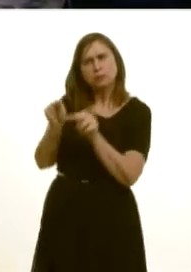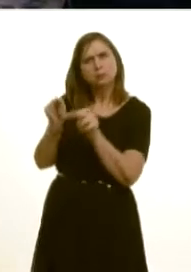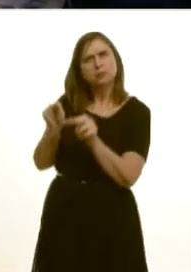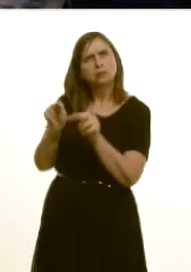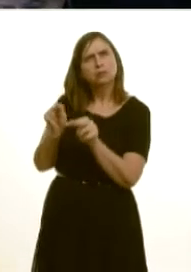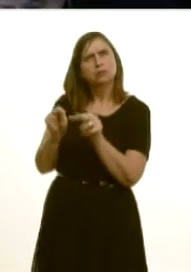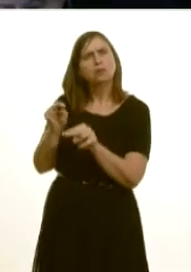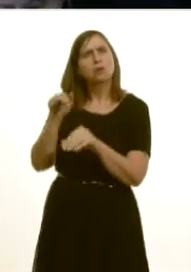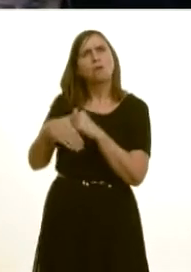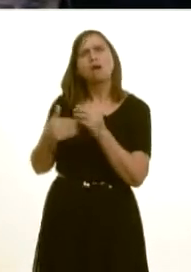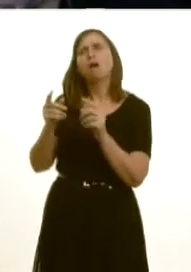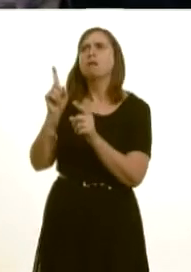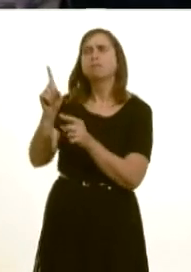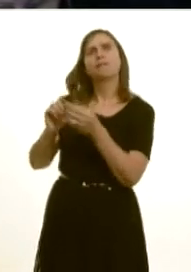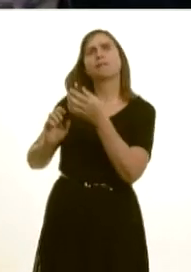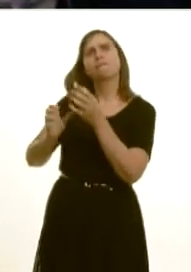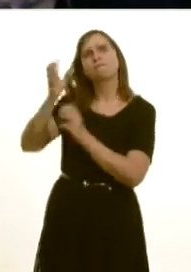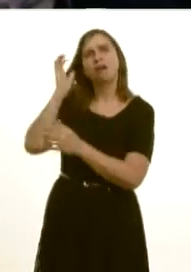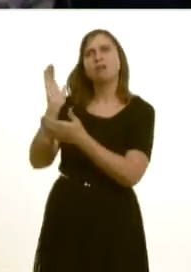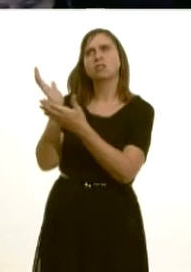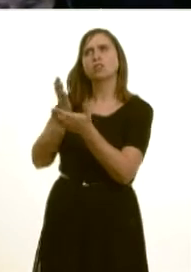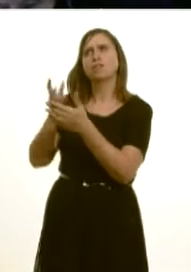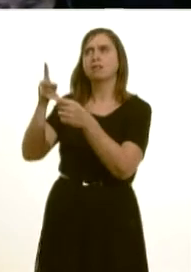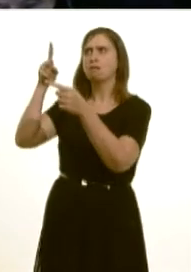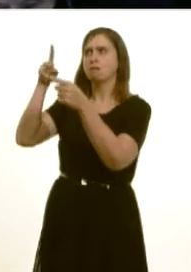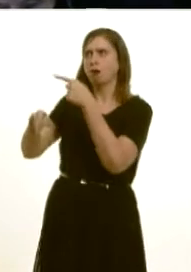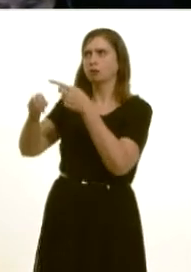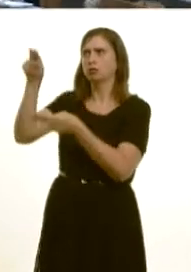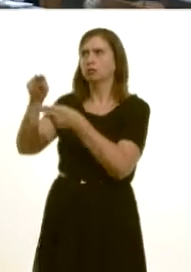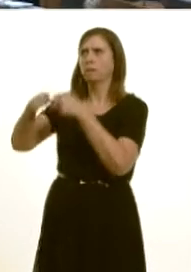Llywodraeth wedi ei wneud o effaith unrhyw doriadau ym maes y gwasanaeth tân ar allu’r